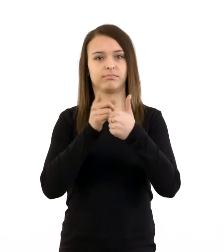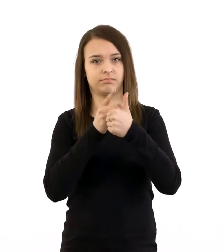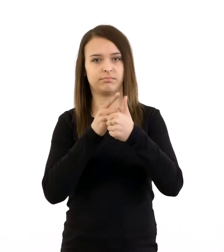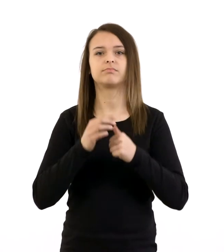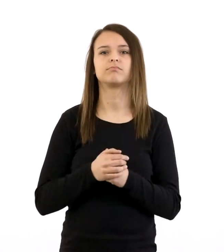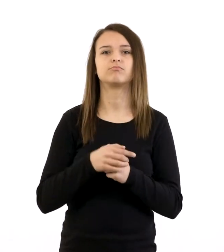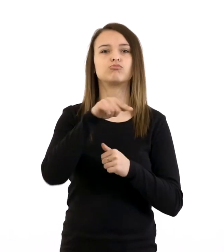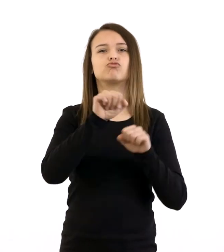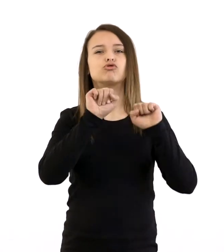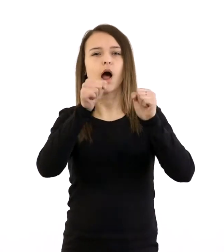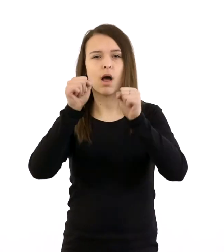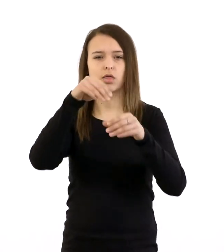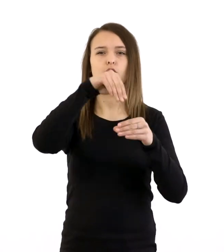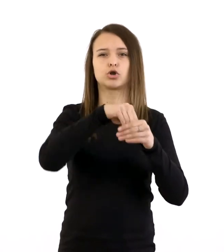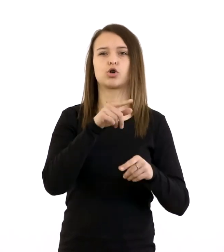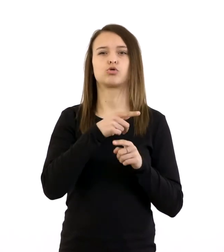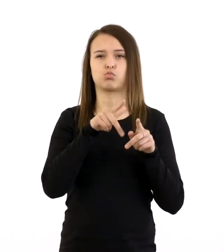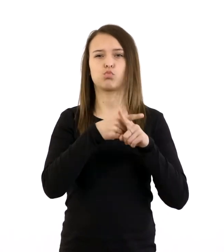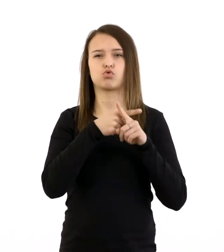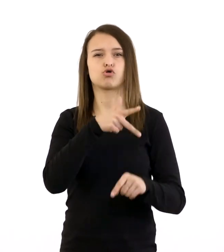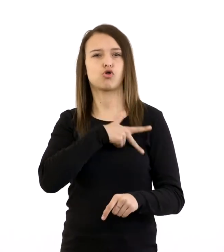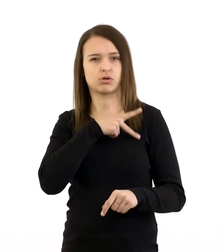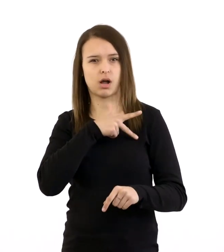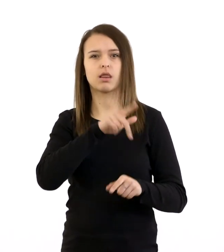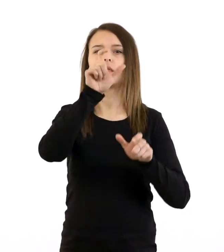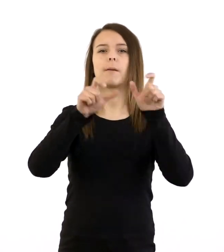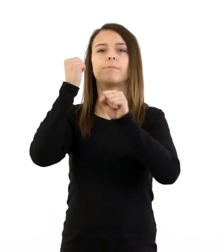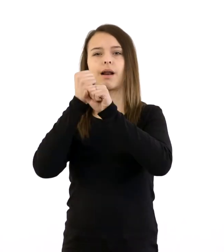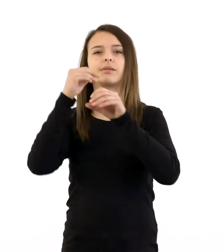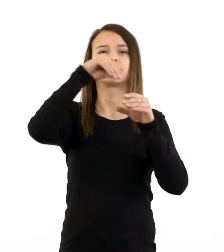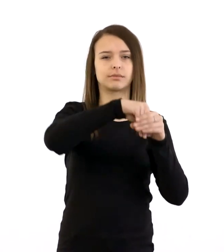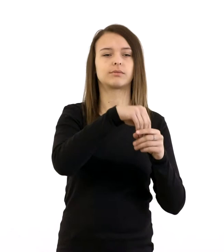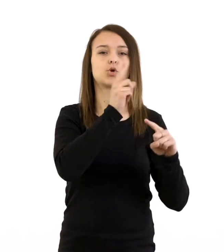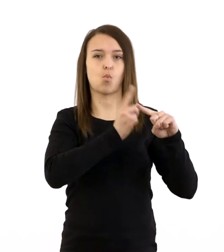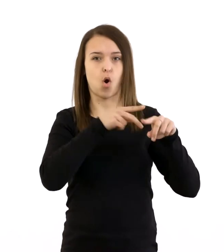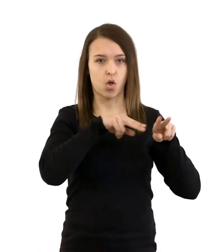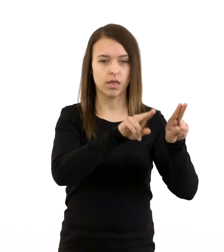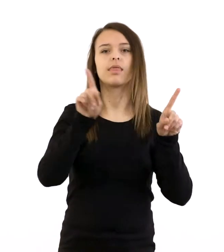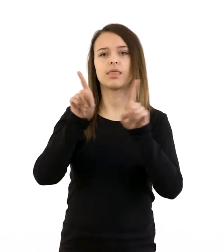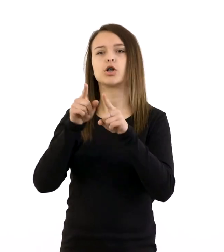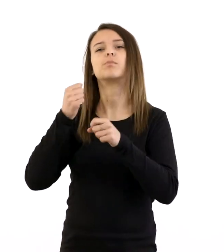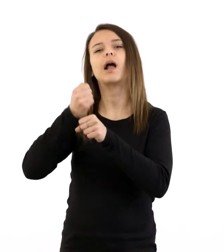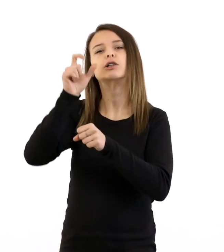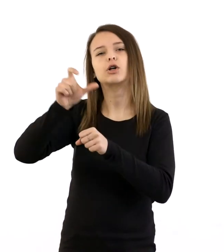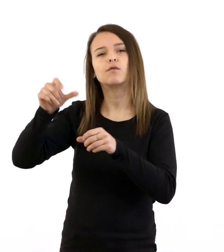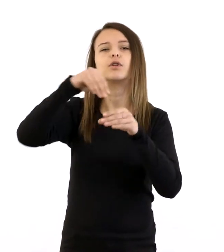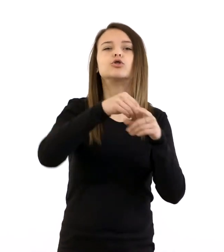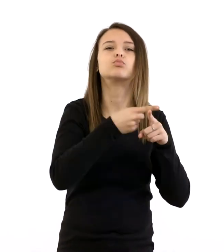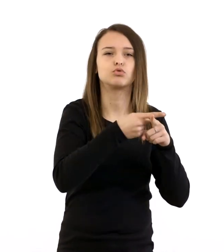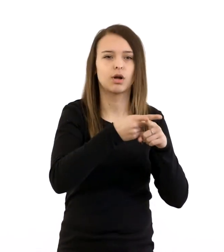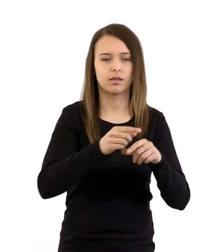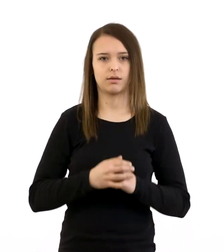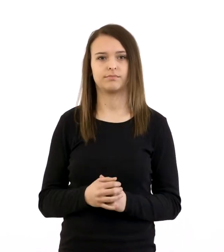1. oparcie działalności spółdzielni socjalnej na osobistej pracy członków oraz pracowników spółdzielni;